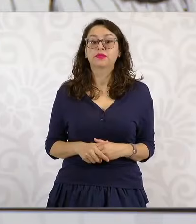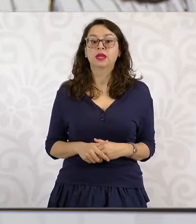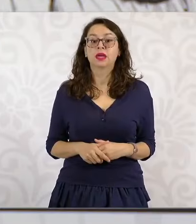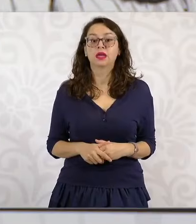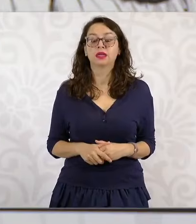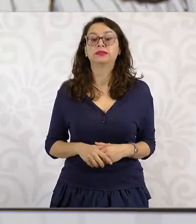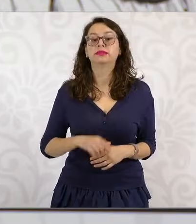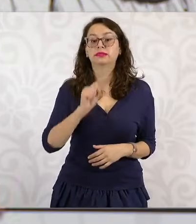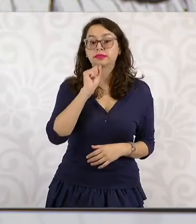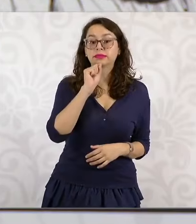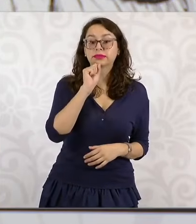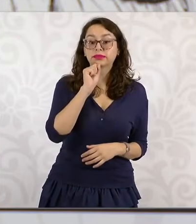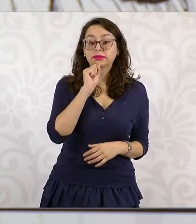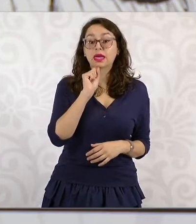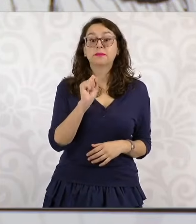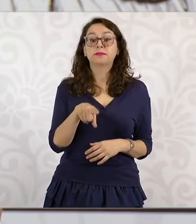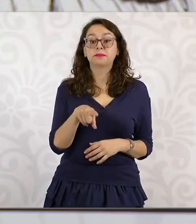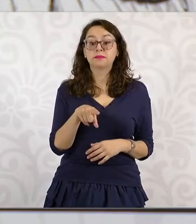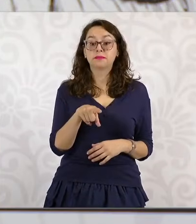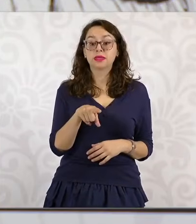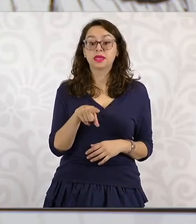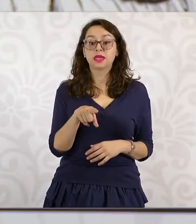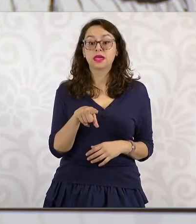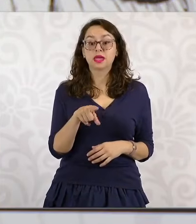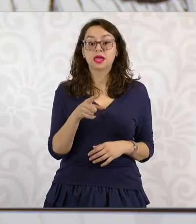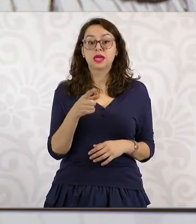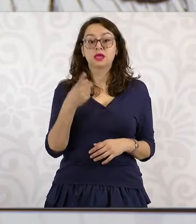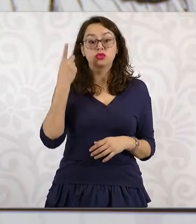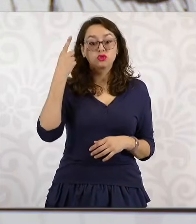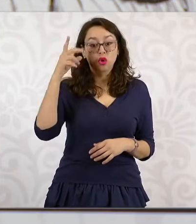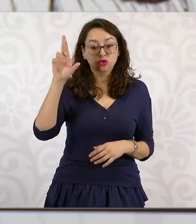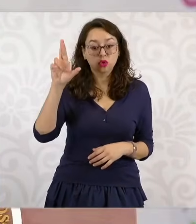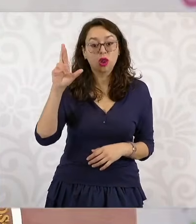nivel de de obviamente a nivel un poquito menor, pero en el nivel de doctorados, de maestrías.